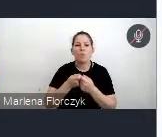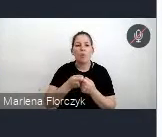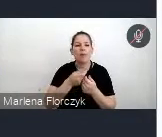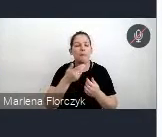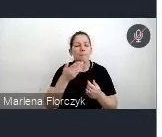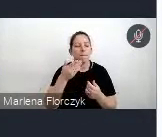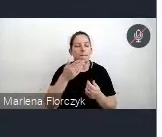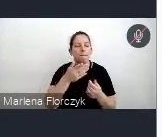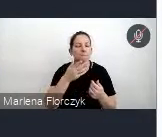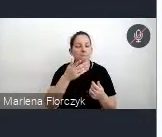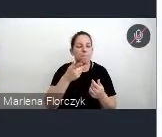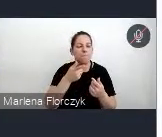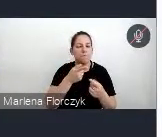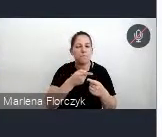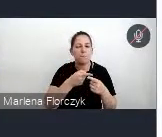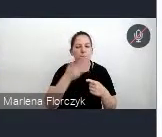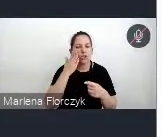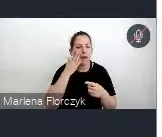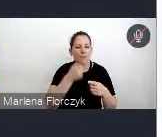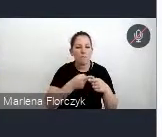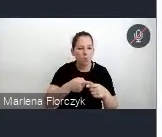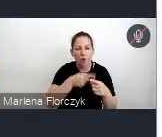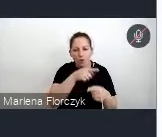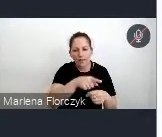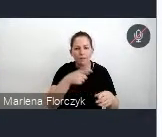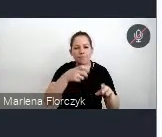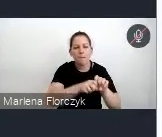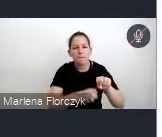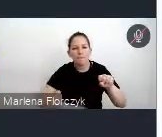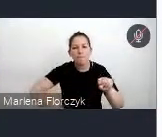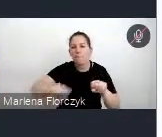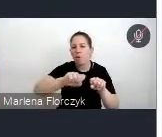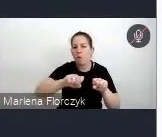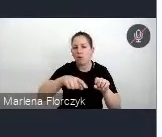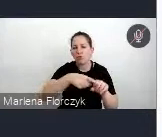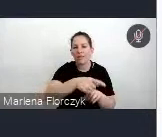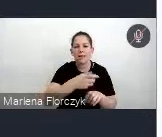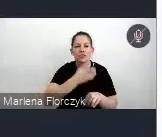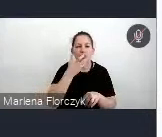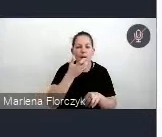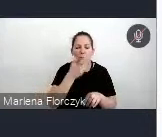podłączenie do tego ciepła energetycznego,